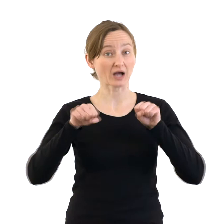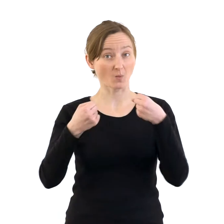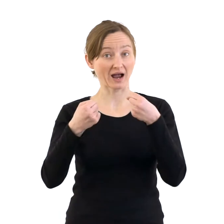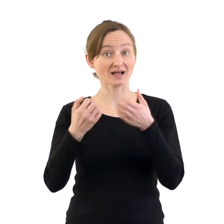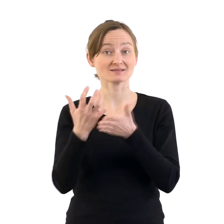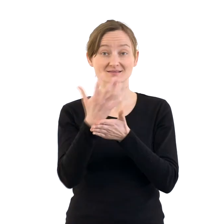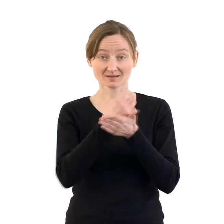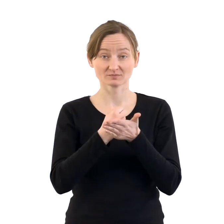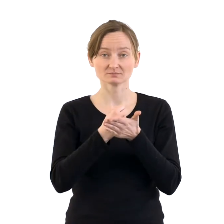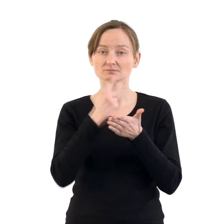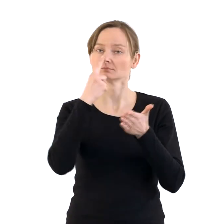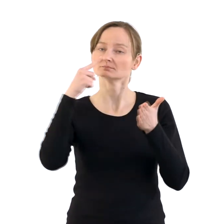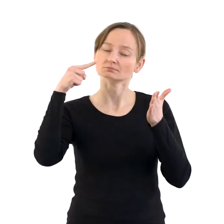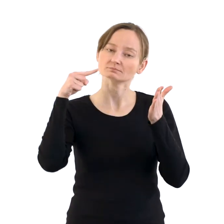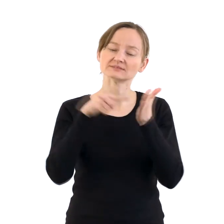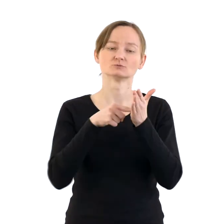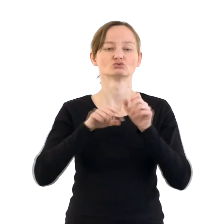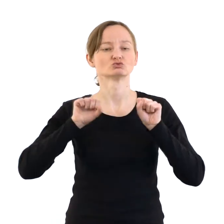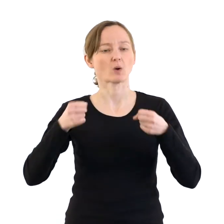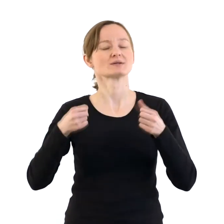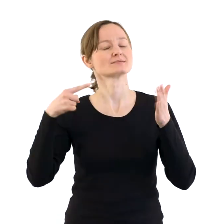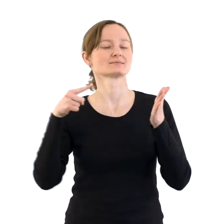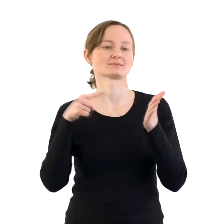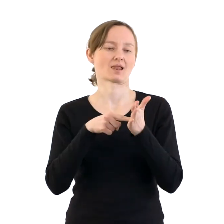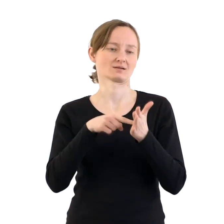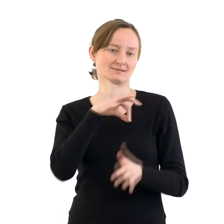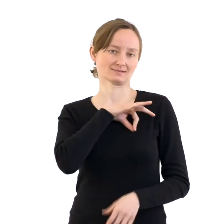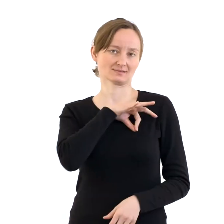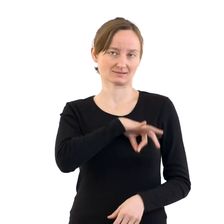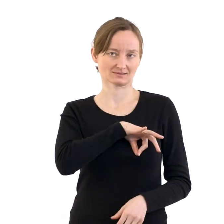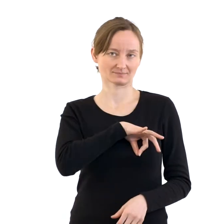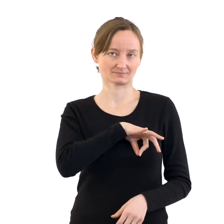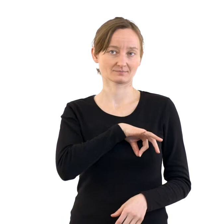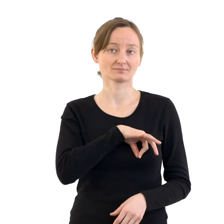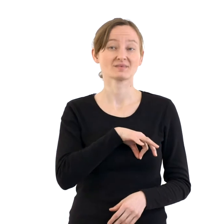Działalność staje się zarobkowa, kiedy w ramach działalności założy się osiągnięcie zysku.